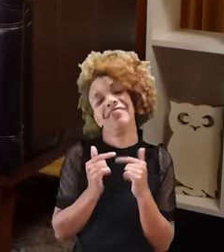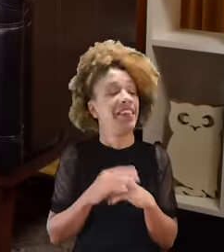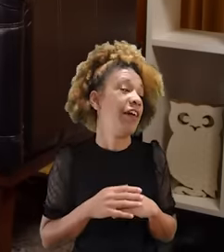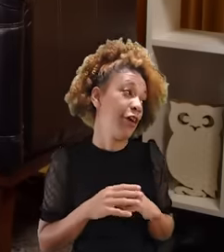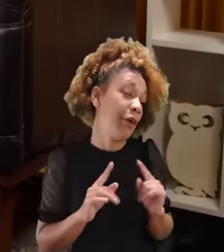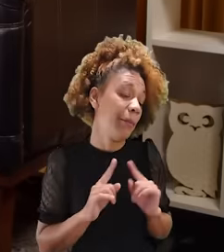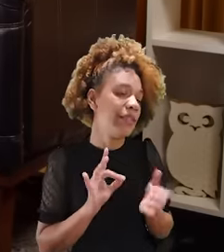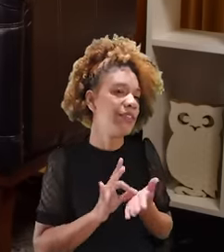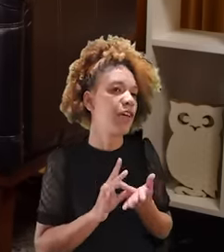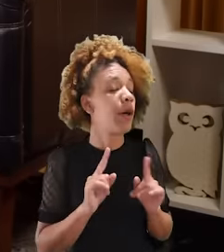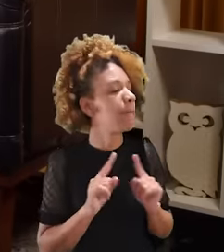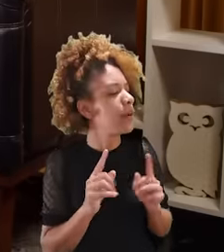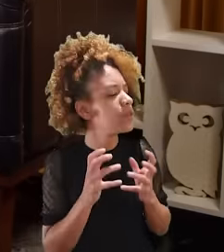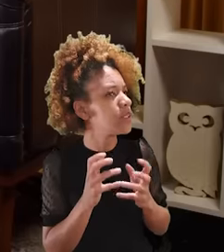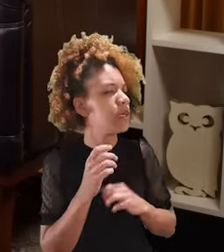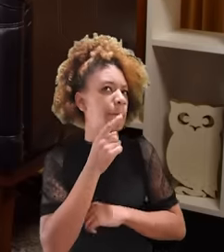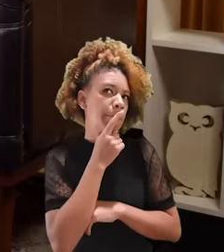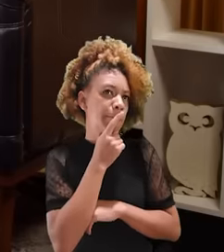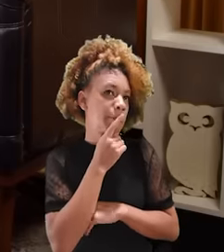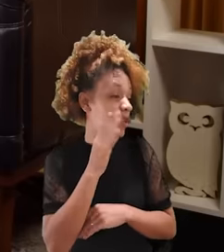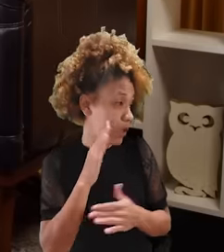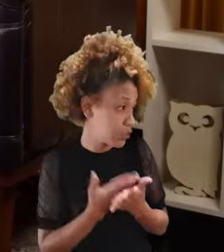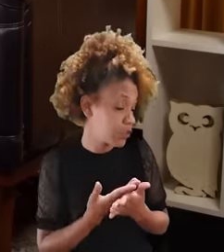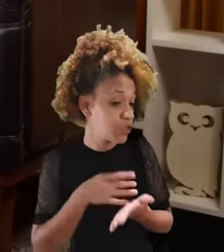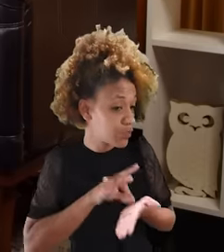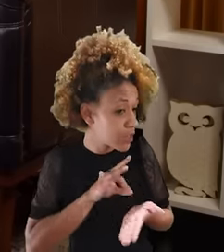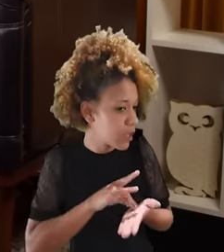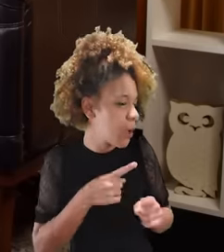É verdade pi então então assim eu quero queria que você falasse a real disso do tipo assim eu entendo